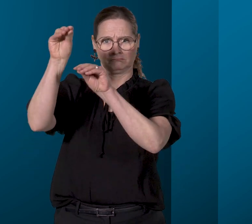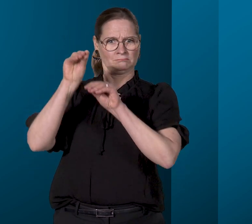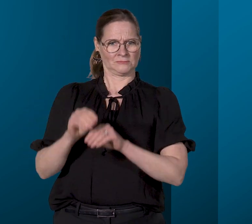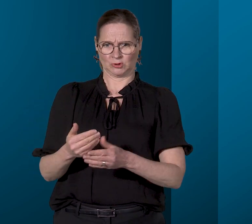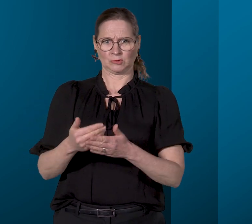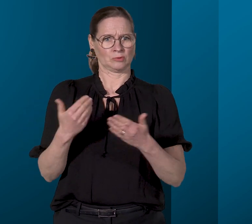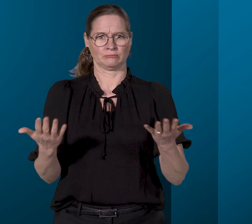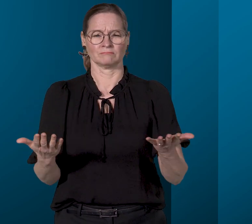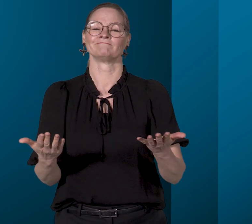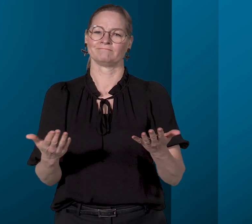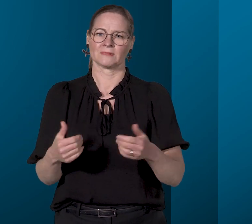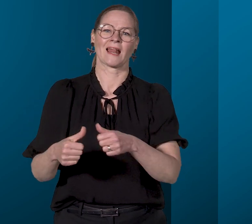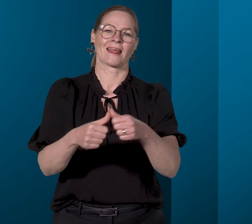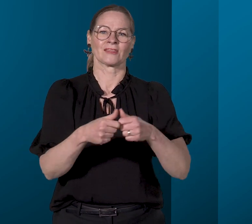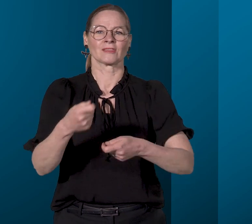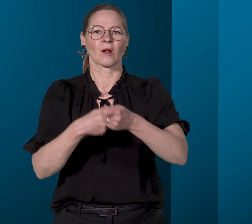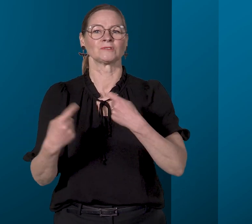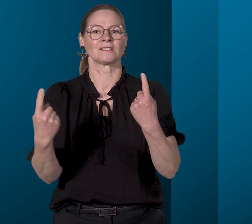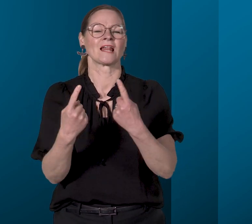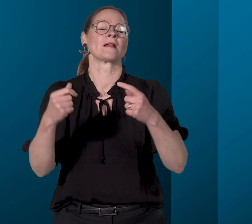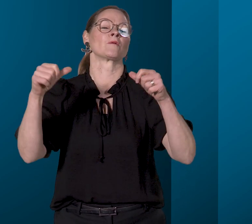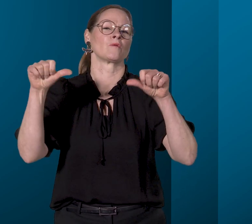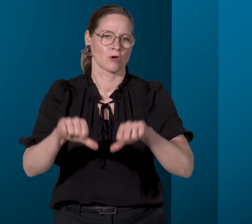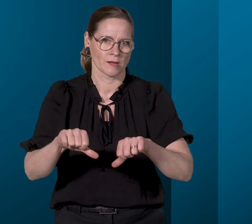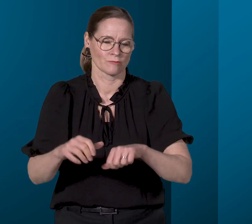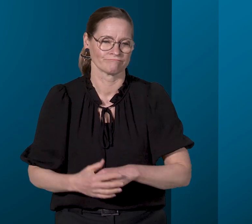Siirron syynä on liiton huono taloustilanne.